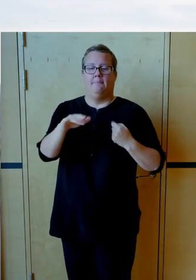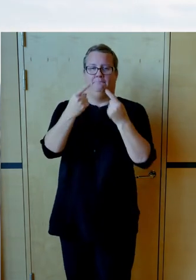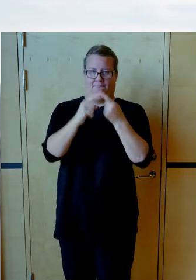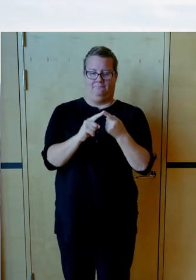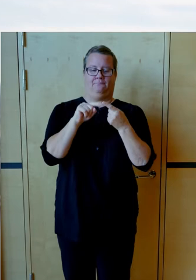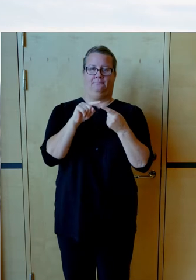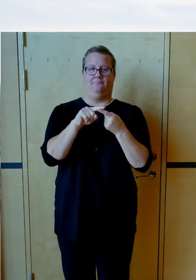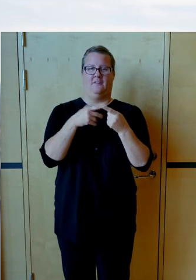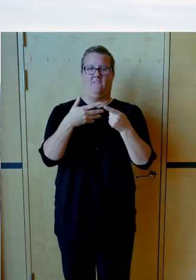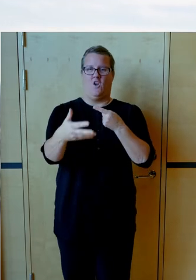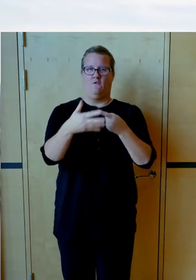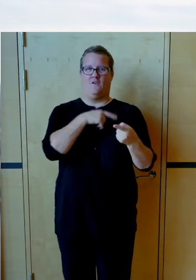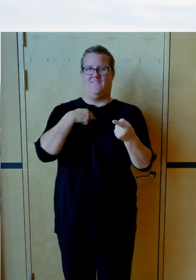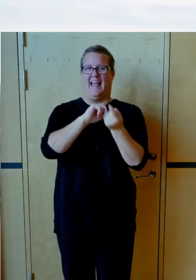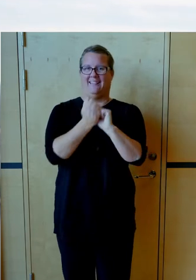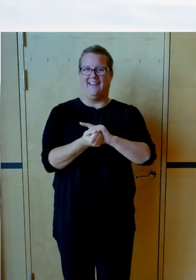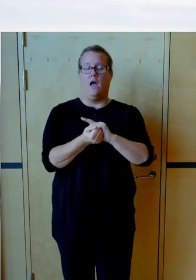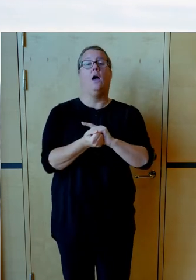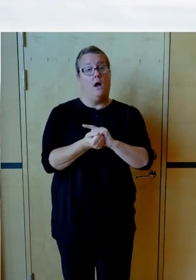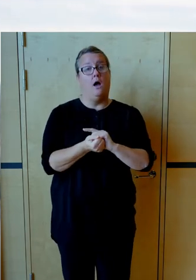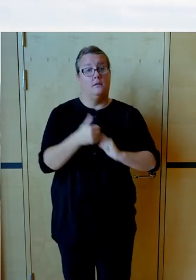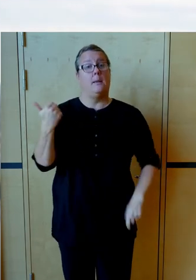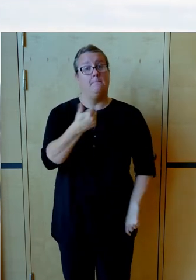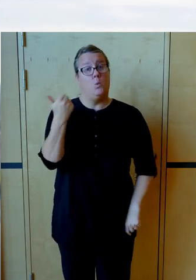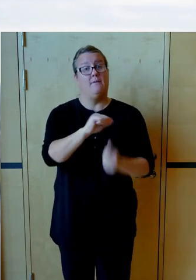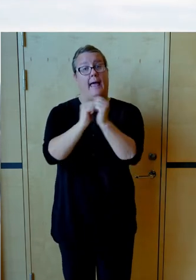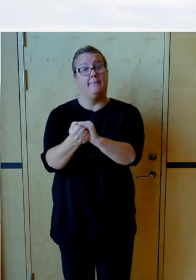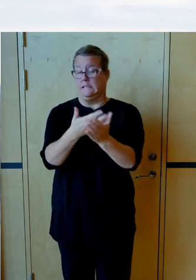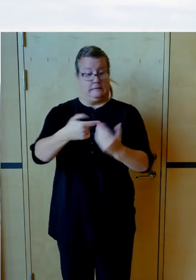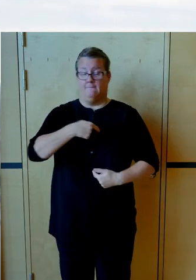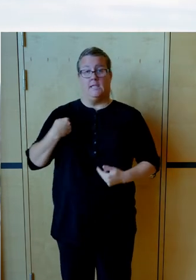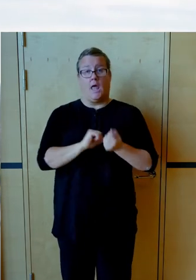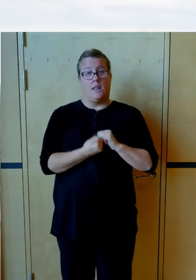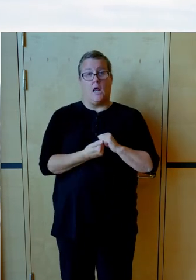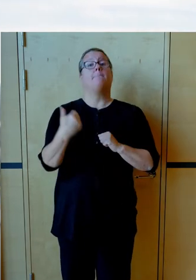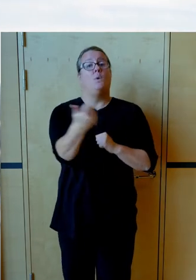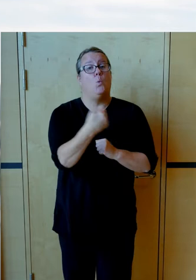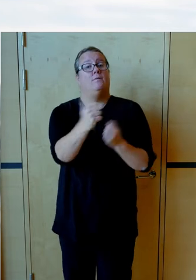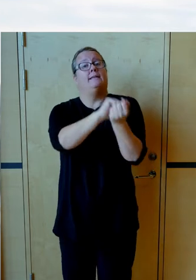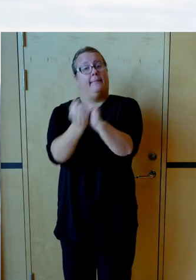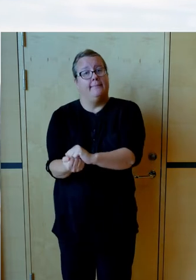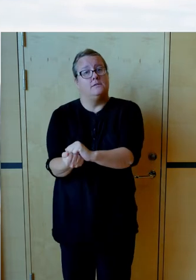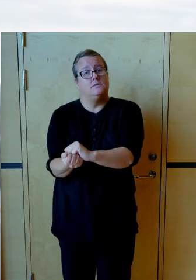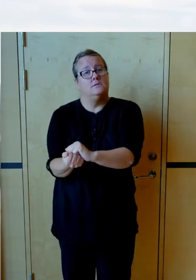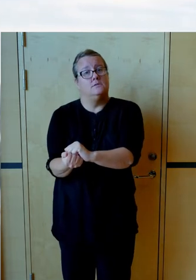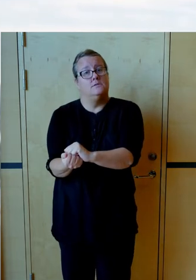Varför vi ändrar oss De personer som får en Det är inte vi som ändras Behovet förändras och det kommer att förändras hela tiden